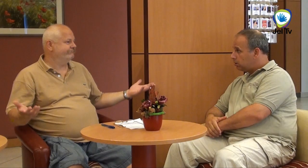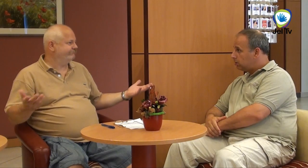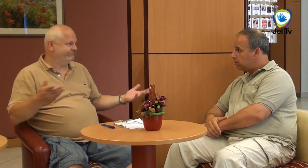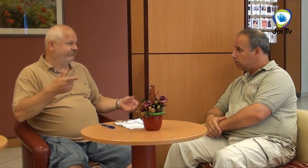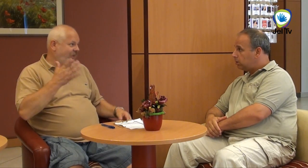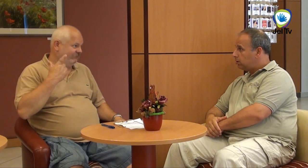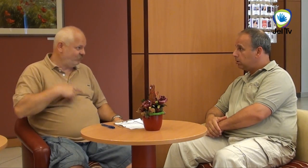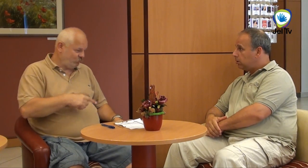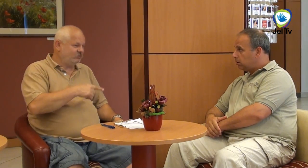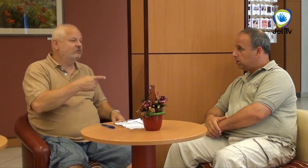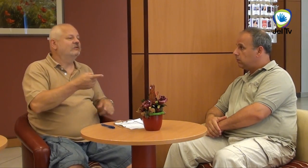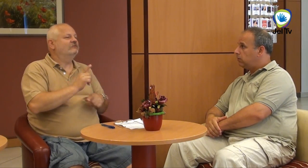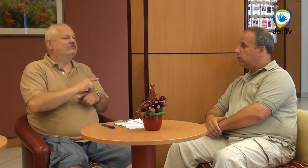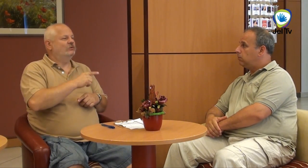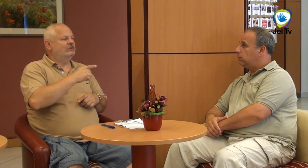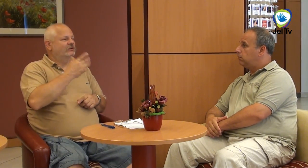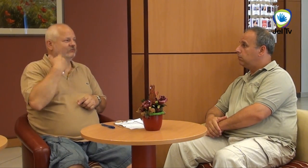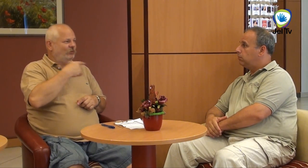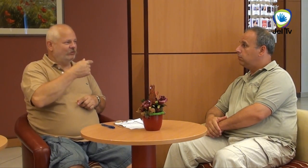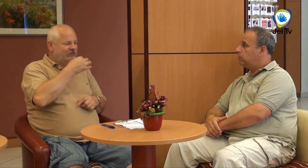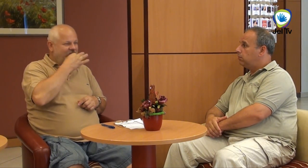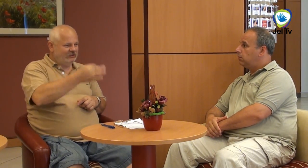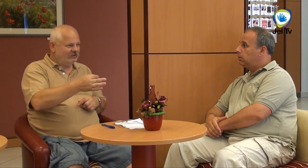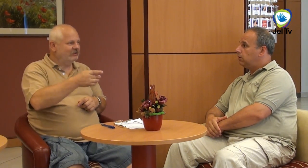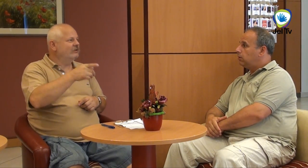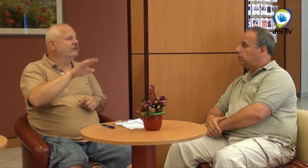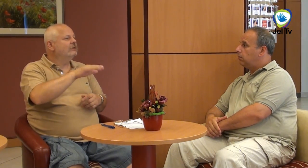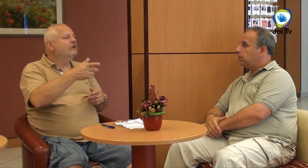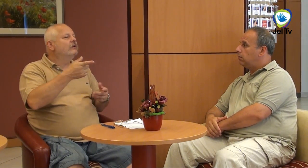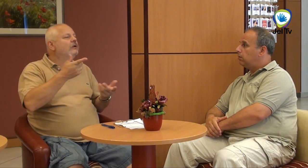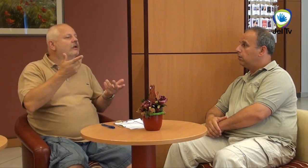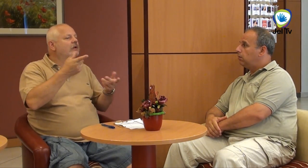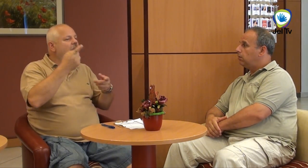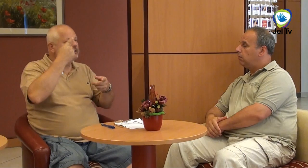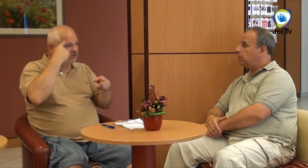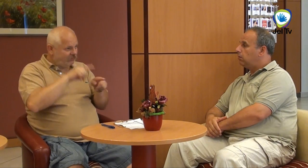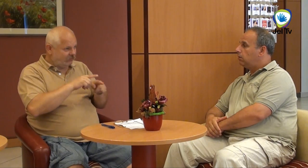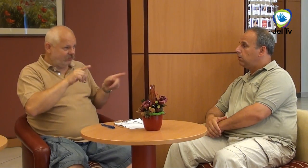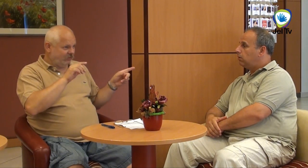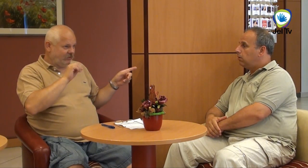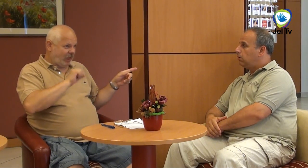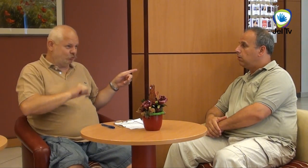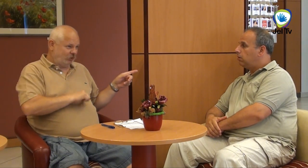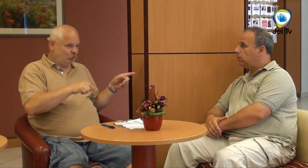Nem volt. De volt kérdésünk, hogy a SINOSZ egyetért-e velük. 2000: 00:04:20 --> 00:04:24 A válaszuk, igen, kezdetben együttmükődtek a kampányindításban, együtt szerveztek.